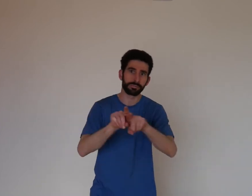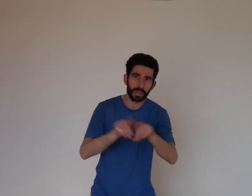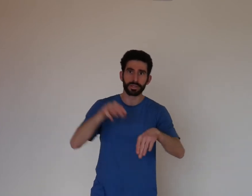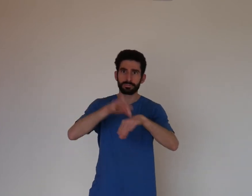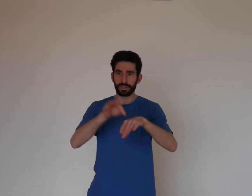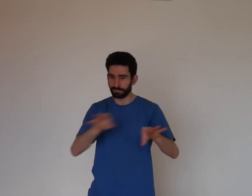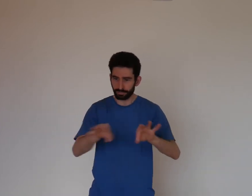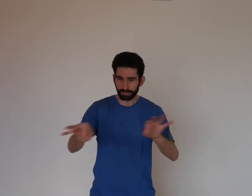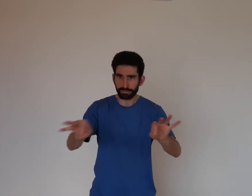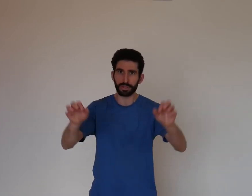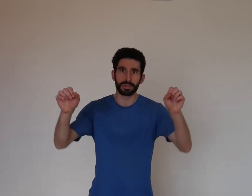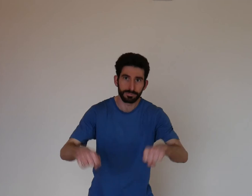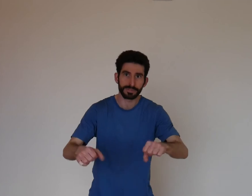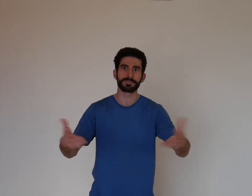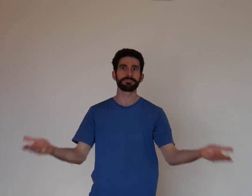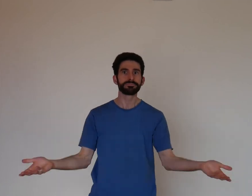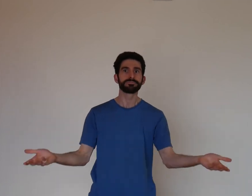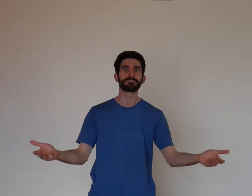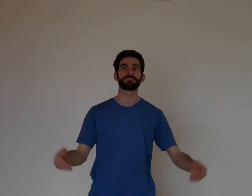provoquant encore une fois des maladies.